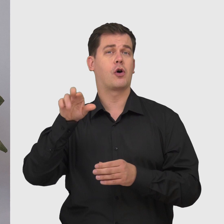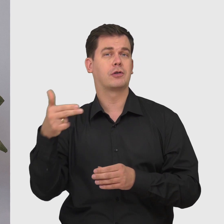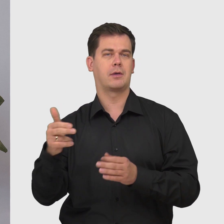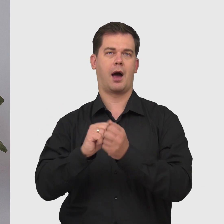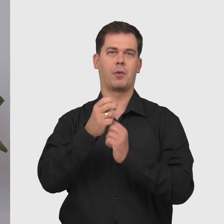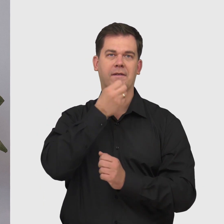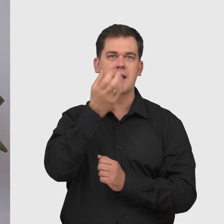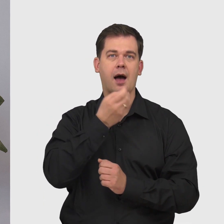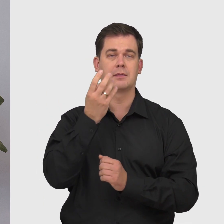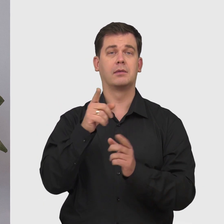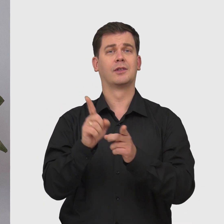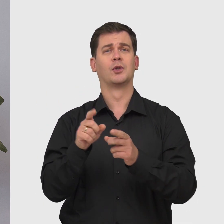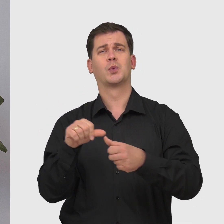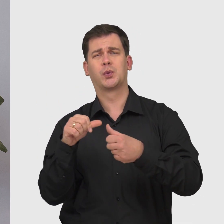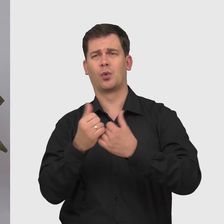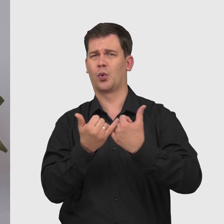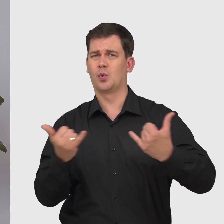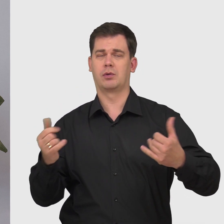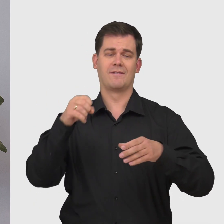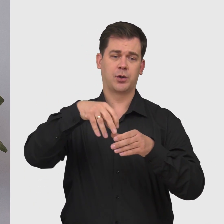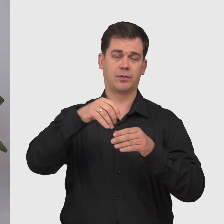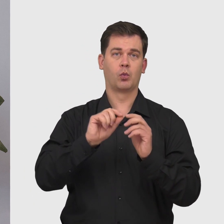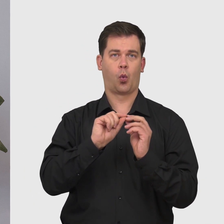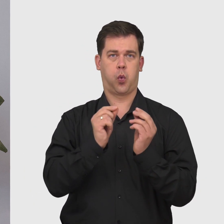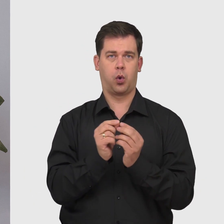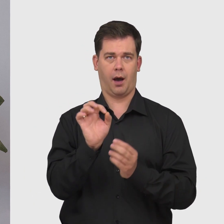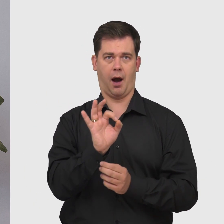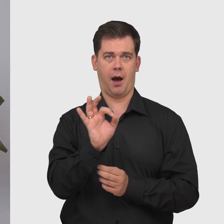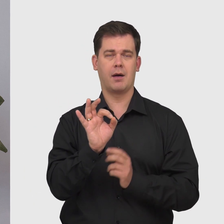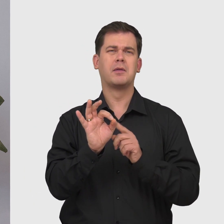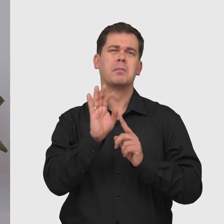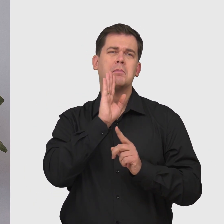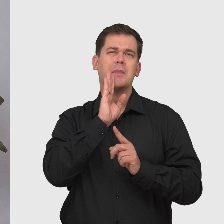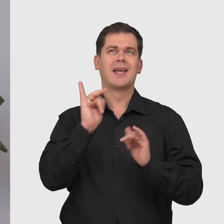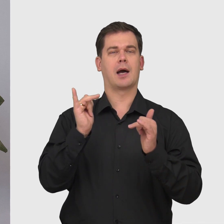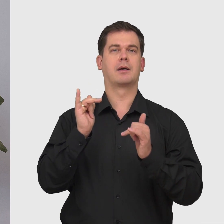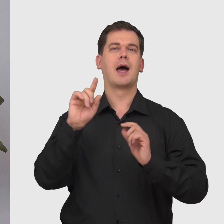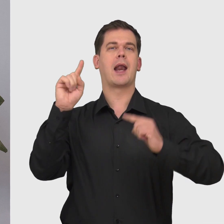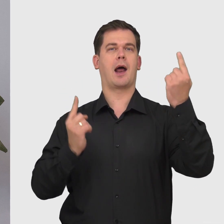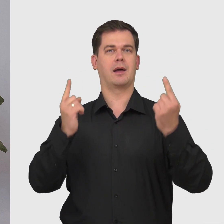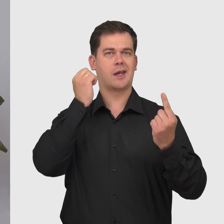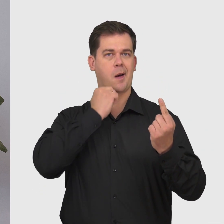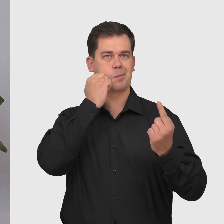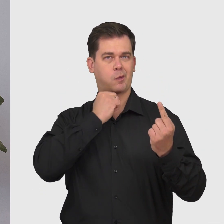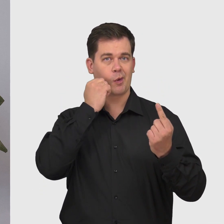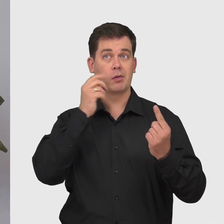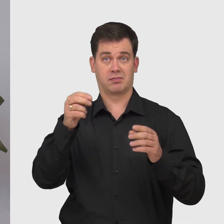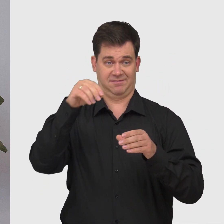korzeni, kwiatów, gumożywic itd. nieduże kulki – zazwyczaj wielkości rajskich jabłuszek